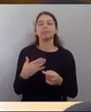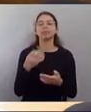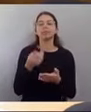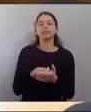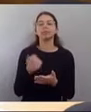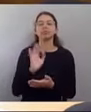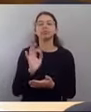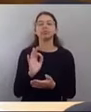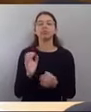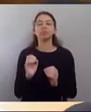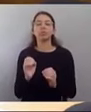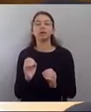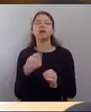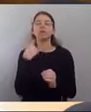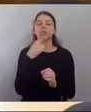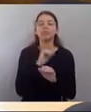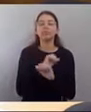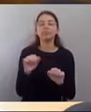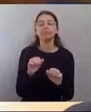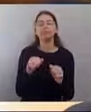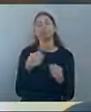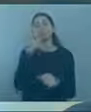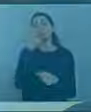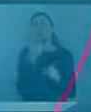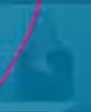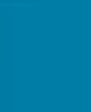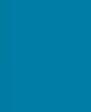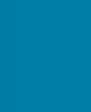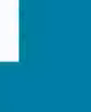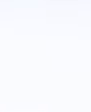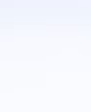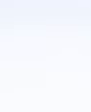seus residentes, estudantes e trabalhadores. Disse obrigado.